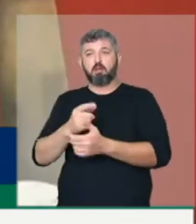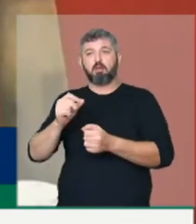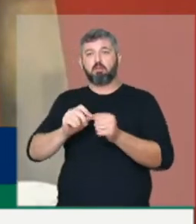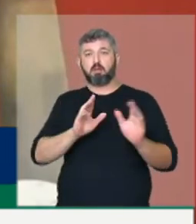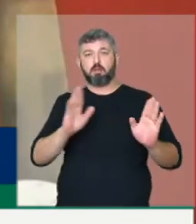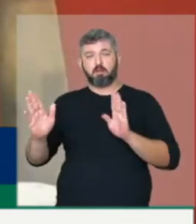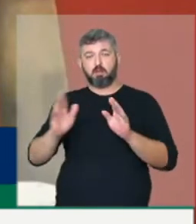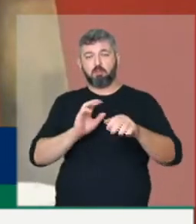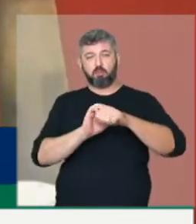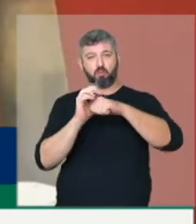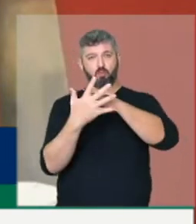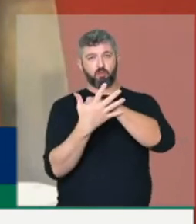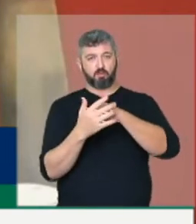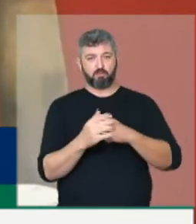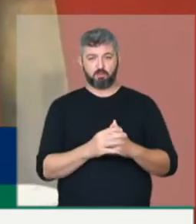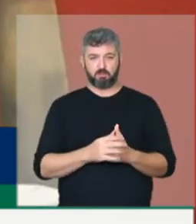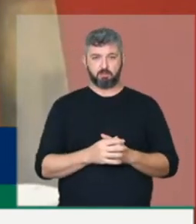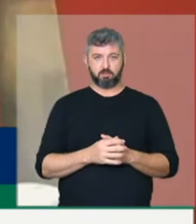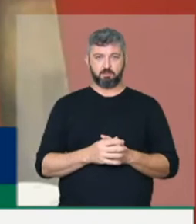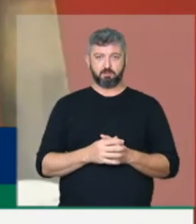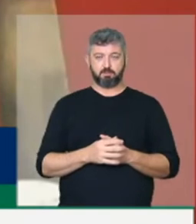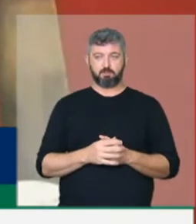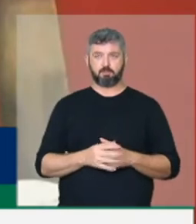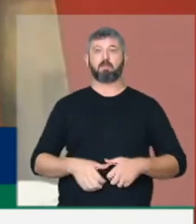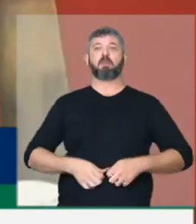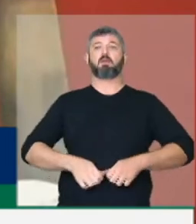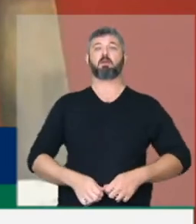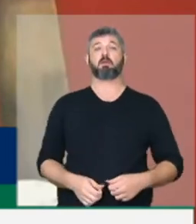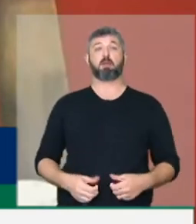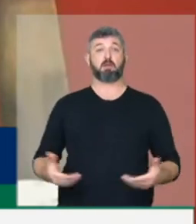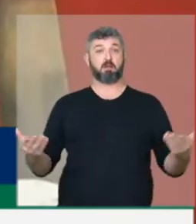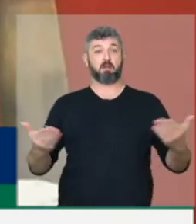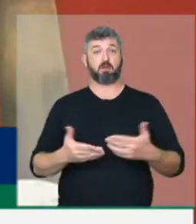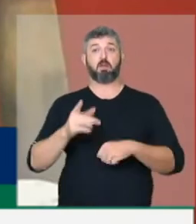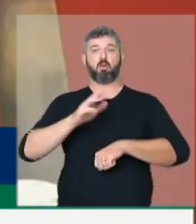OCORRENDO DURANTE A PANDEMIA DE CORONAVÍRUS NÓS ESTAMOS VIVENDO UMA SITUAÇÃO